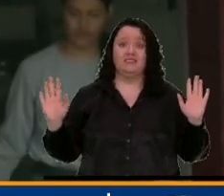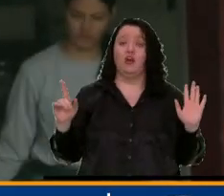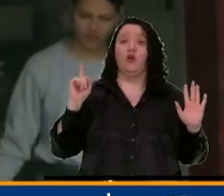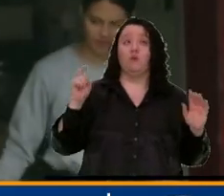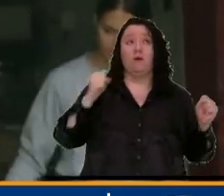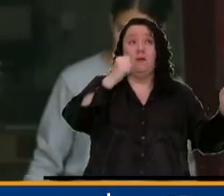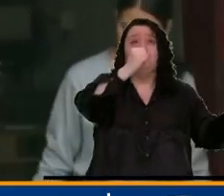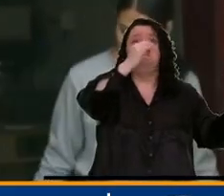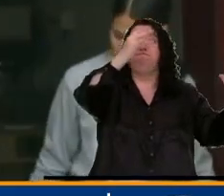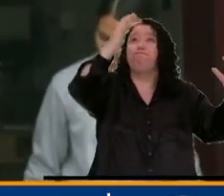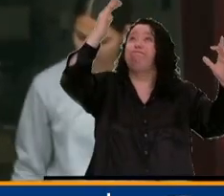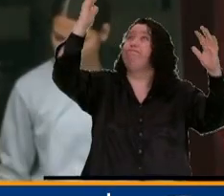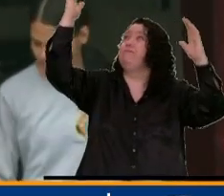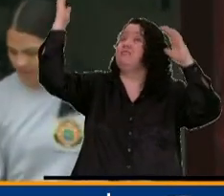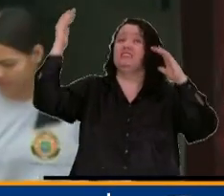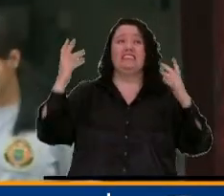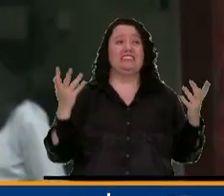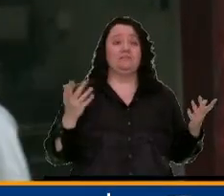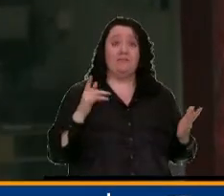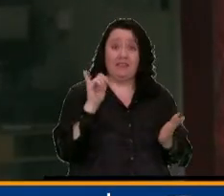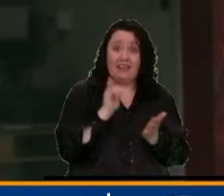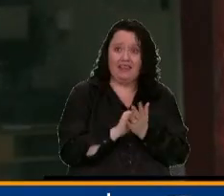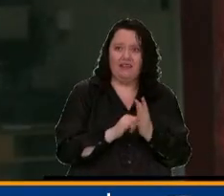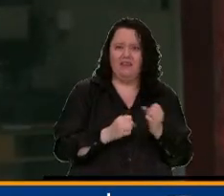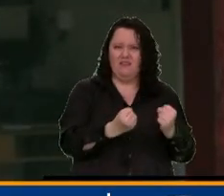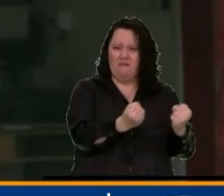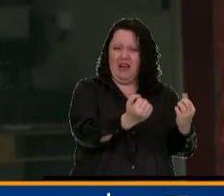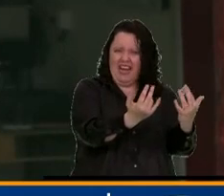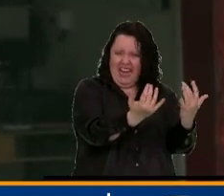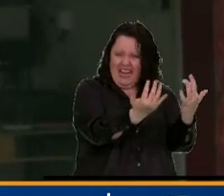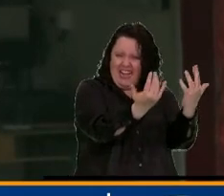es tirarse al piso para poder,